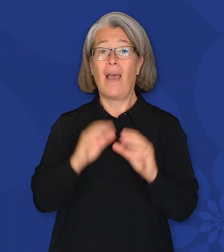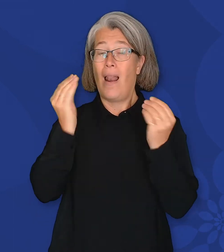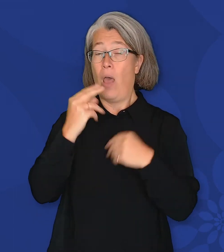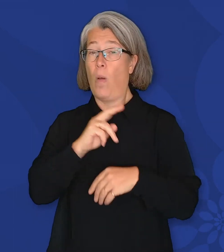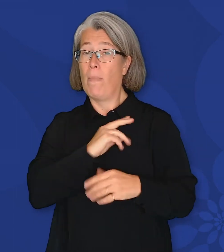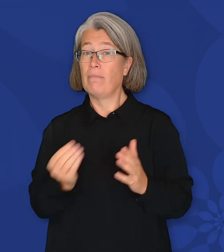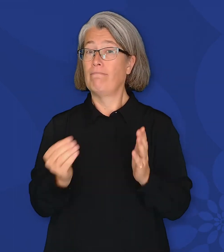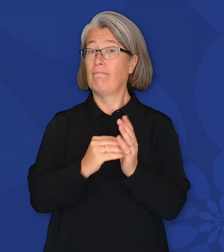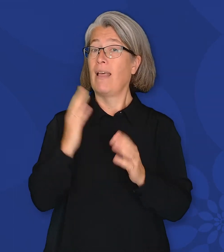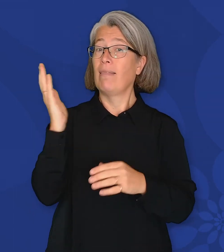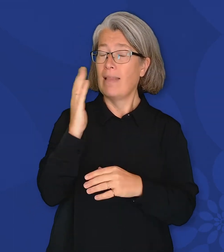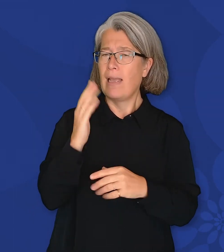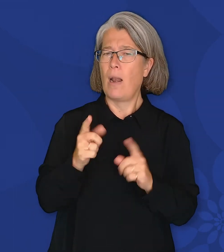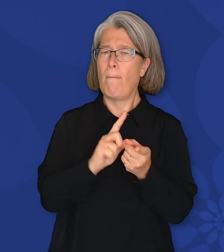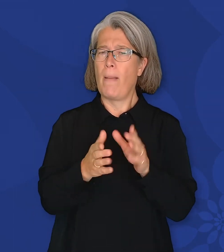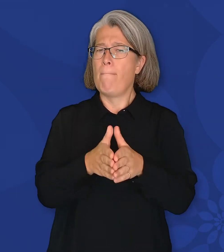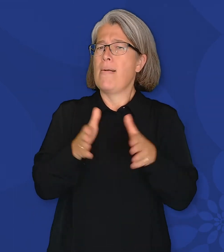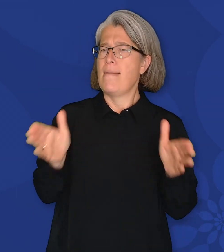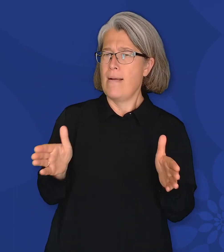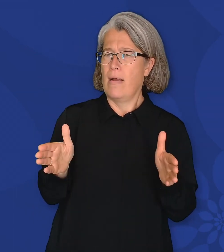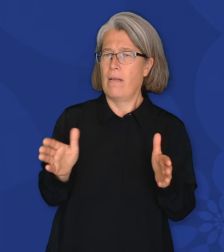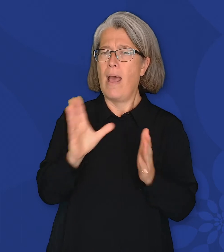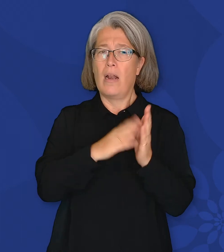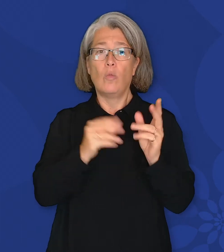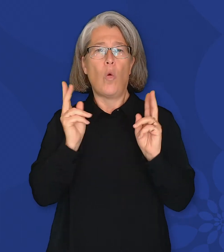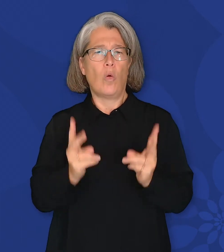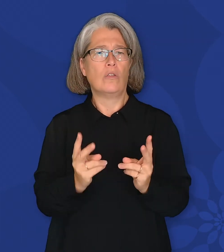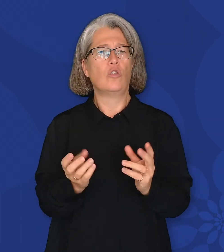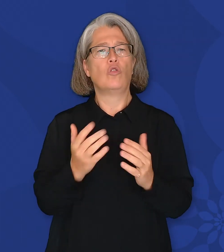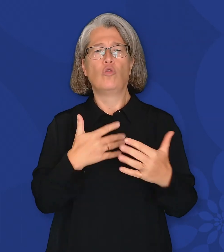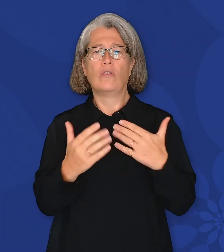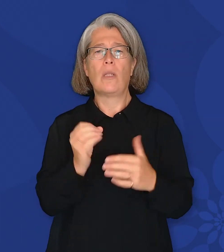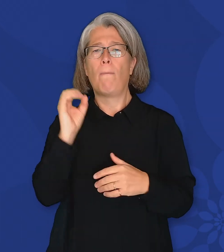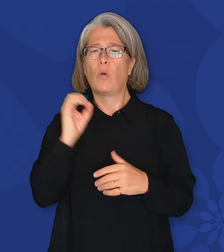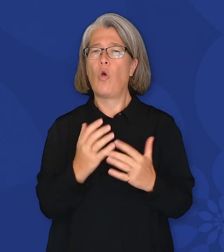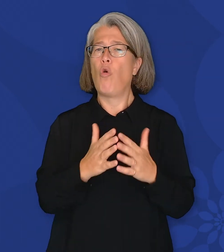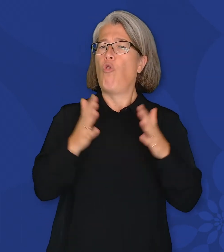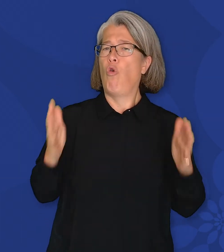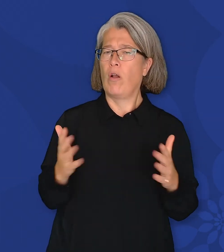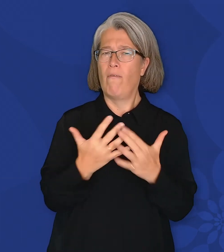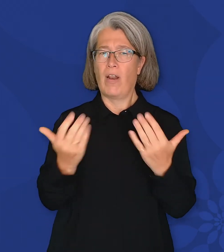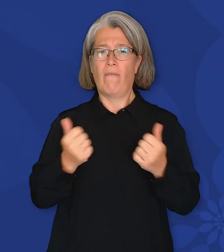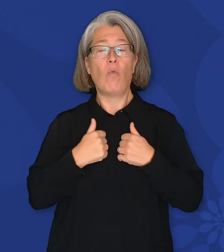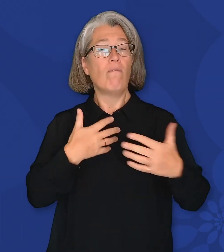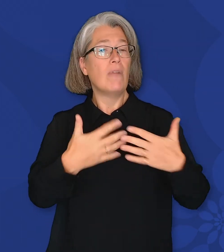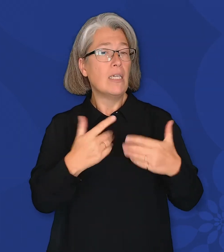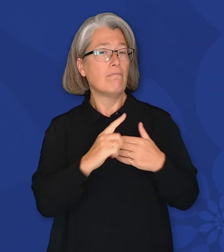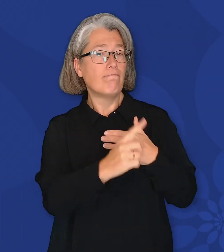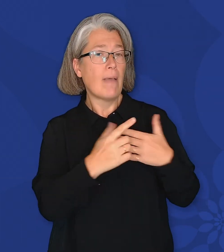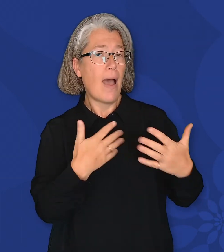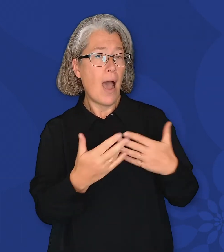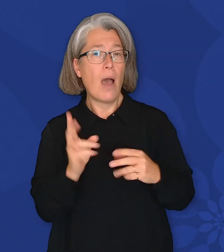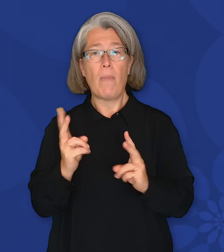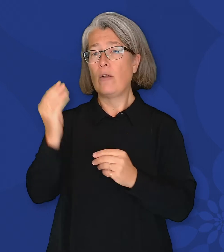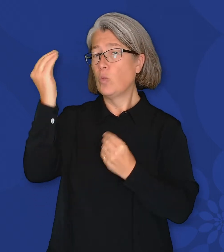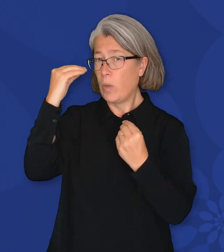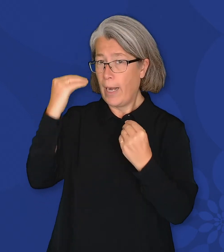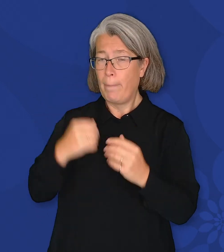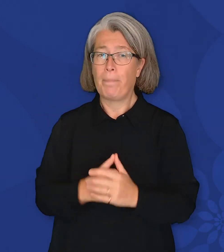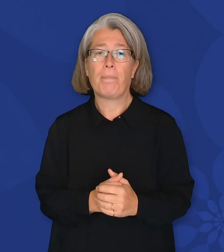Genom att utvidga läroplikten höjs också sysselsättningsgraden.